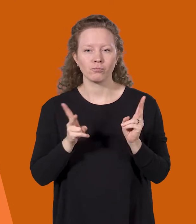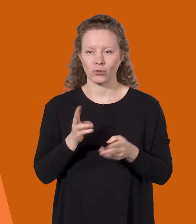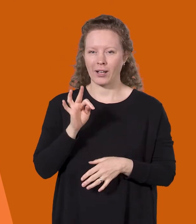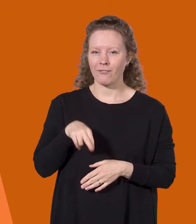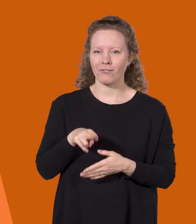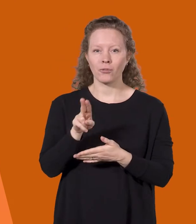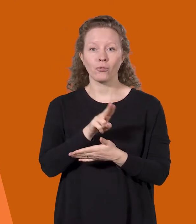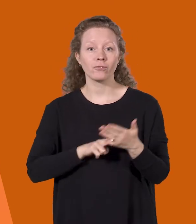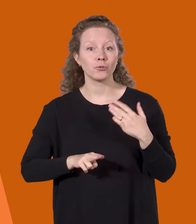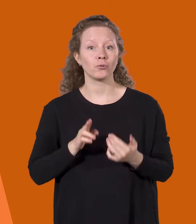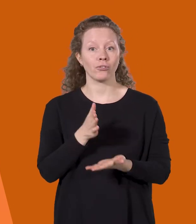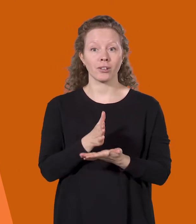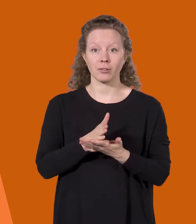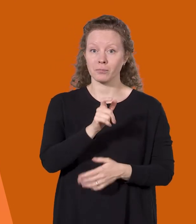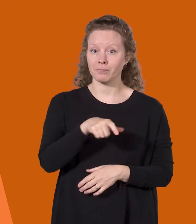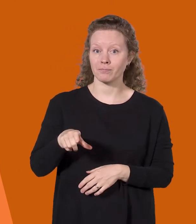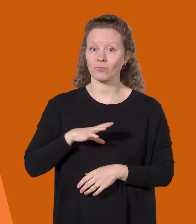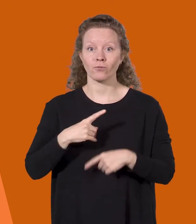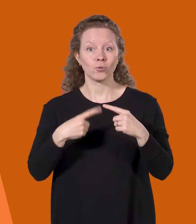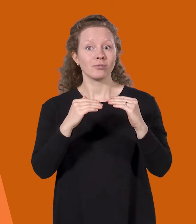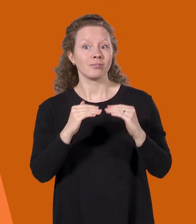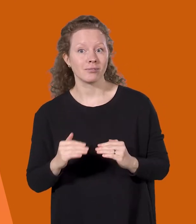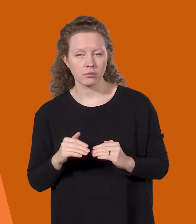och som ingår i FN-konventionen om rättigheter för personer med funktionsnedsättning -